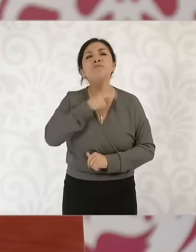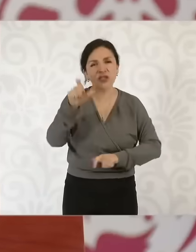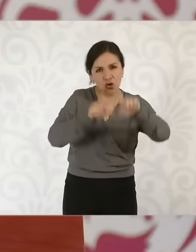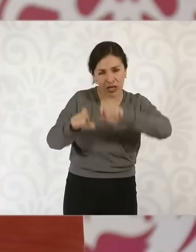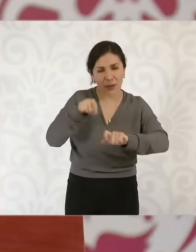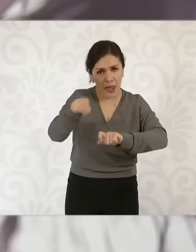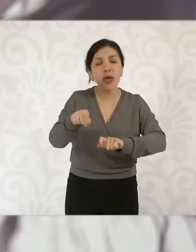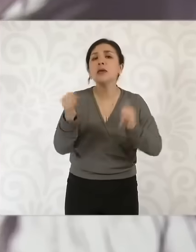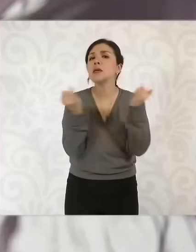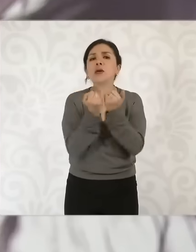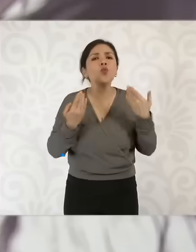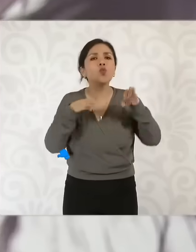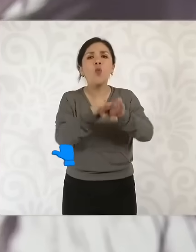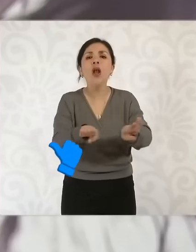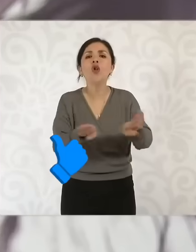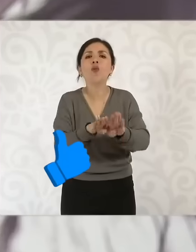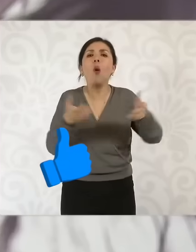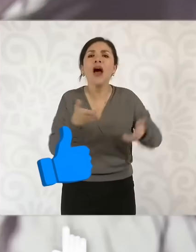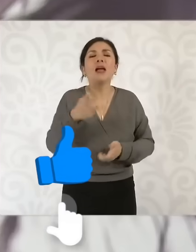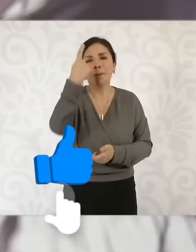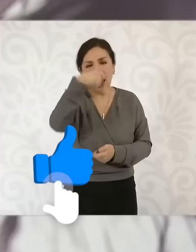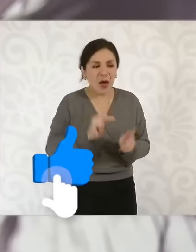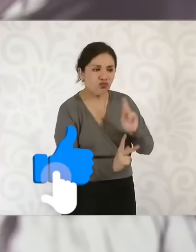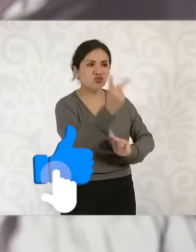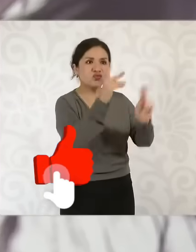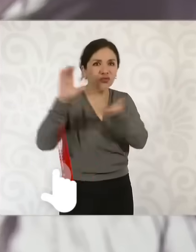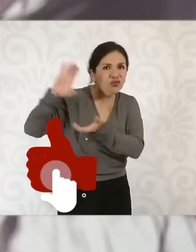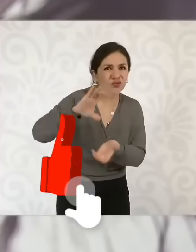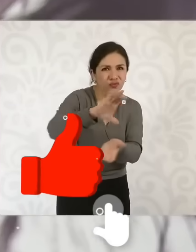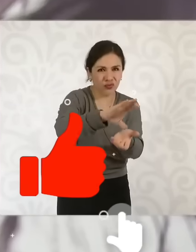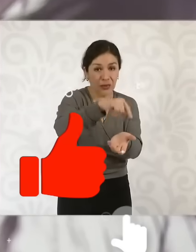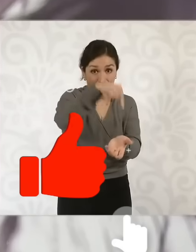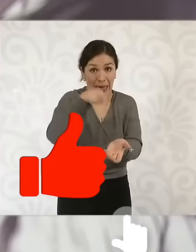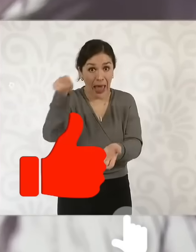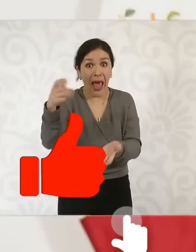muy aparejado a la producción de fertilizantes. Estamos construyendo una gran planta de urea en